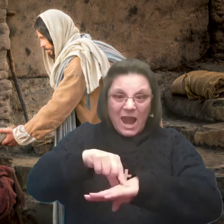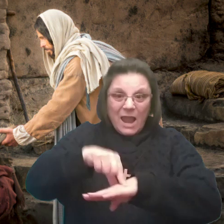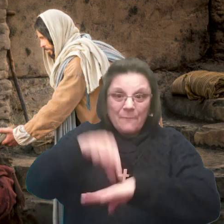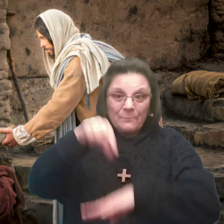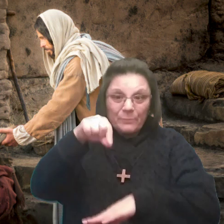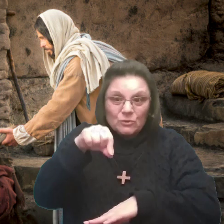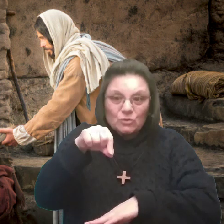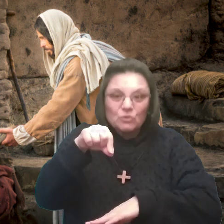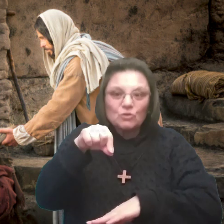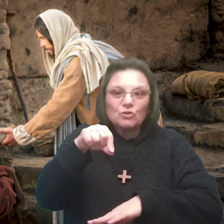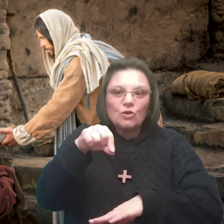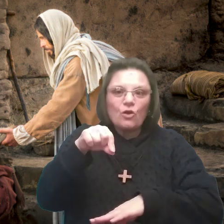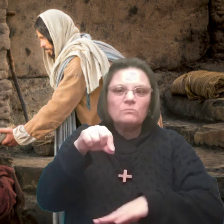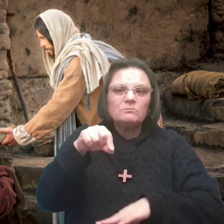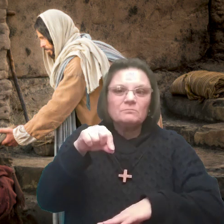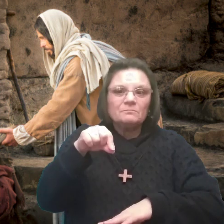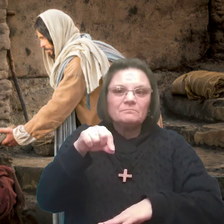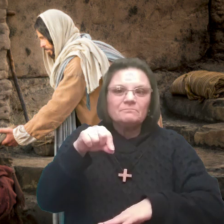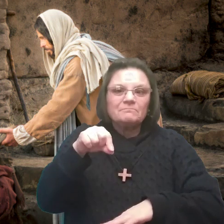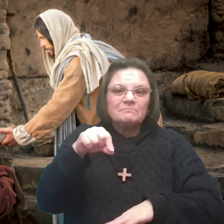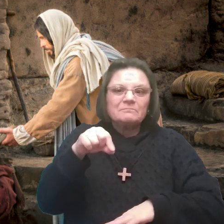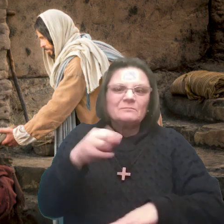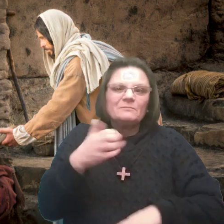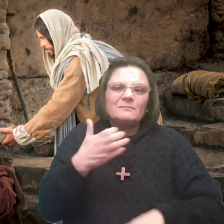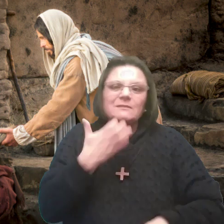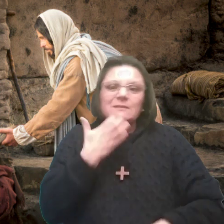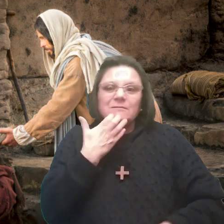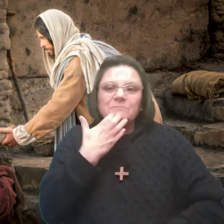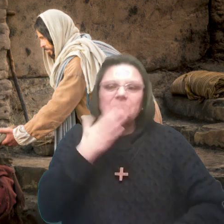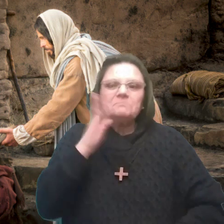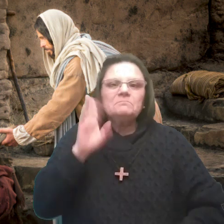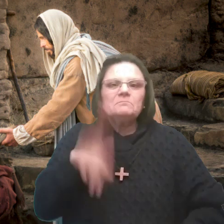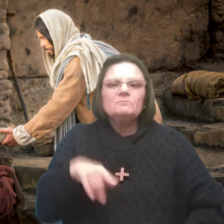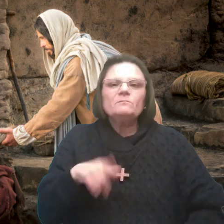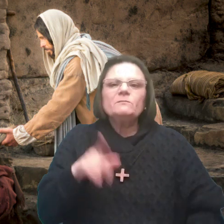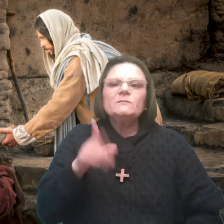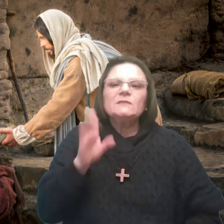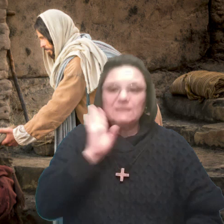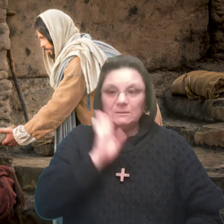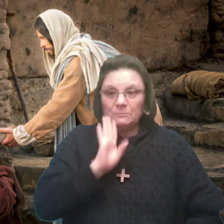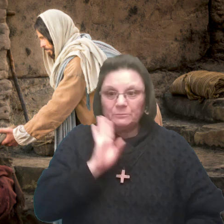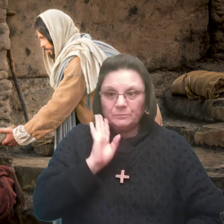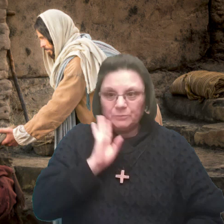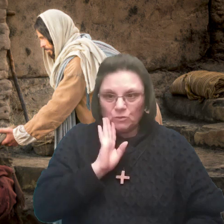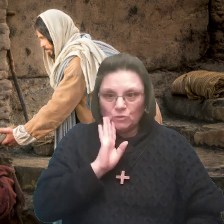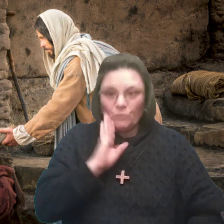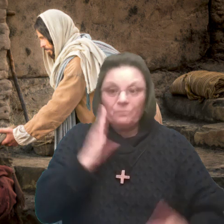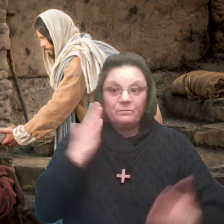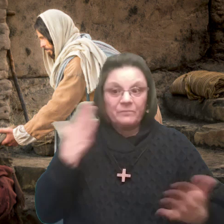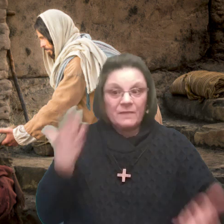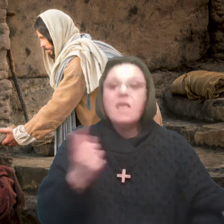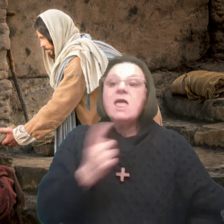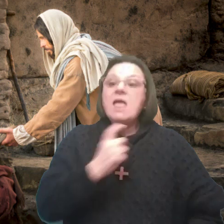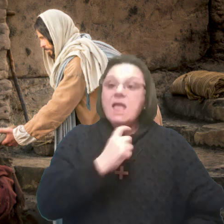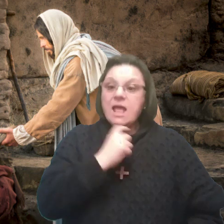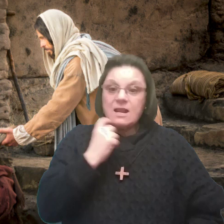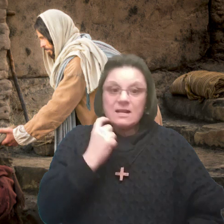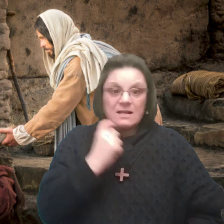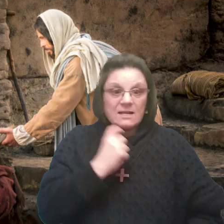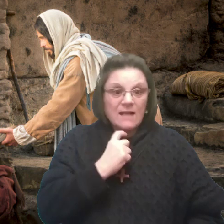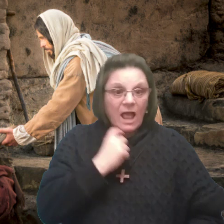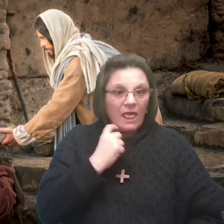Se trata de un leproso: es impuro.